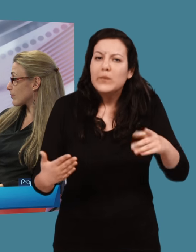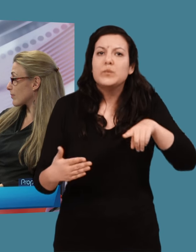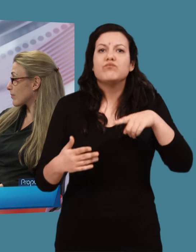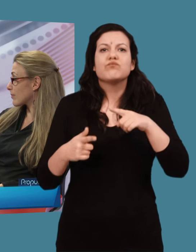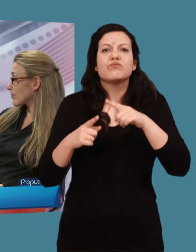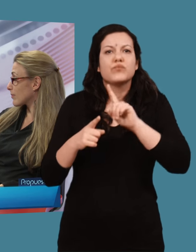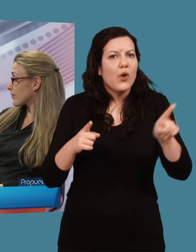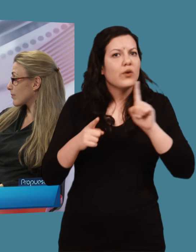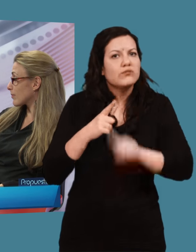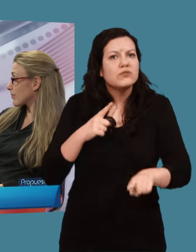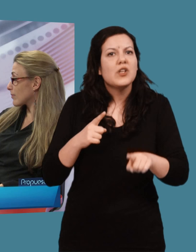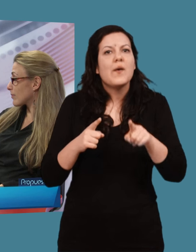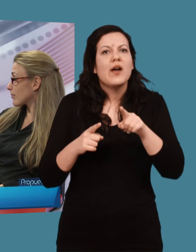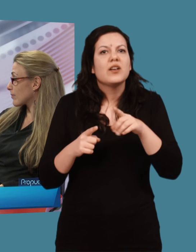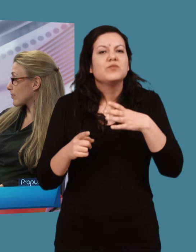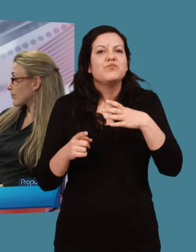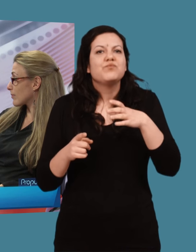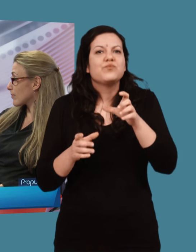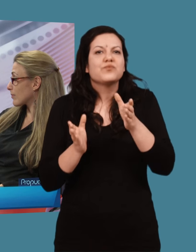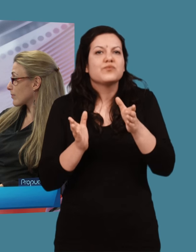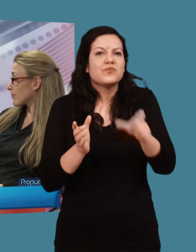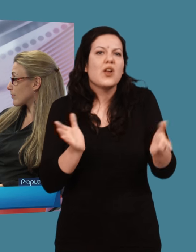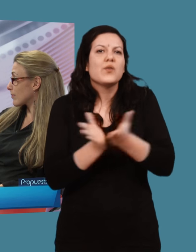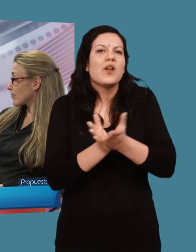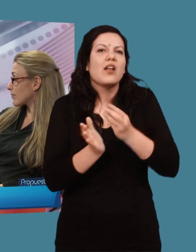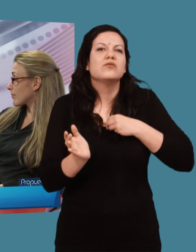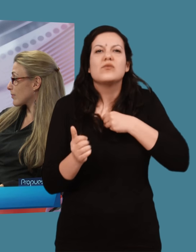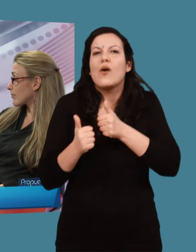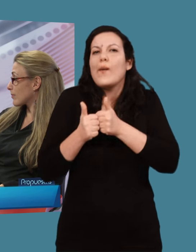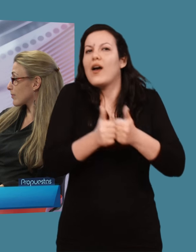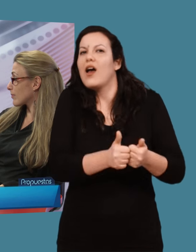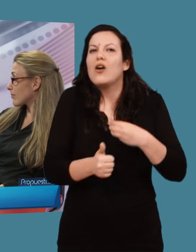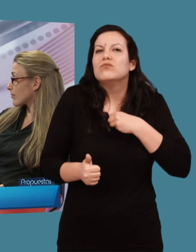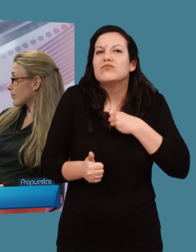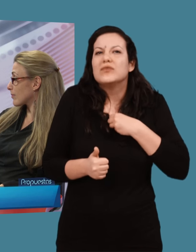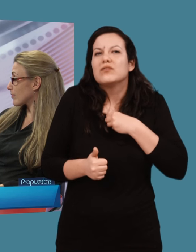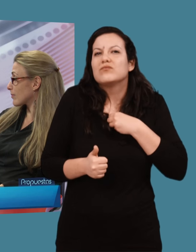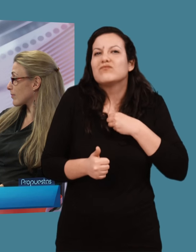Y después tenemos indirectos para que el chico se sienta acompañado, se sienta rodeado